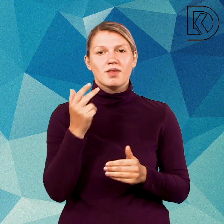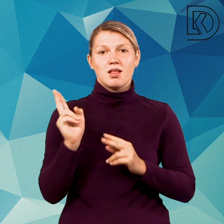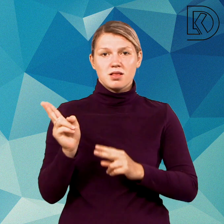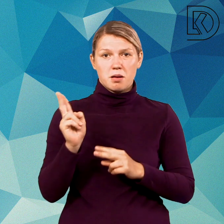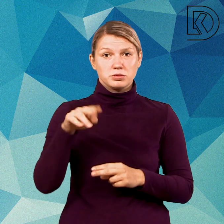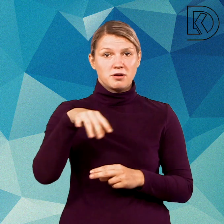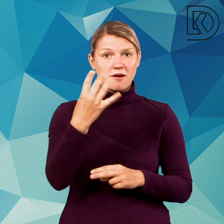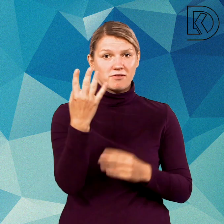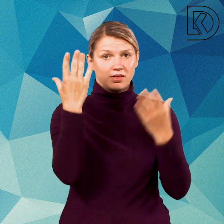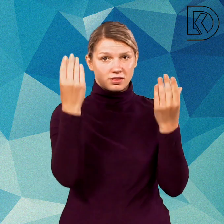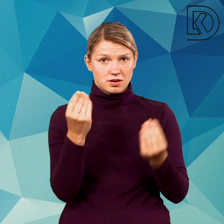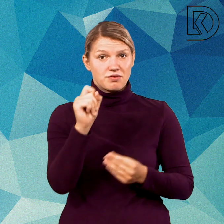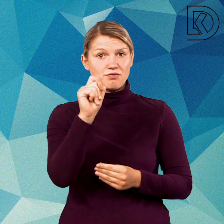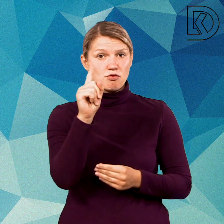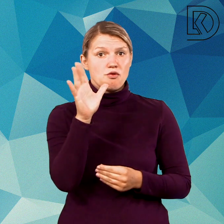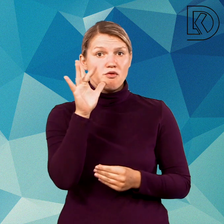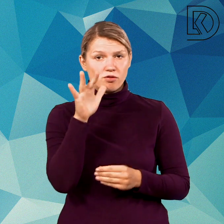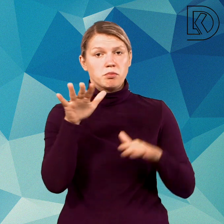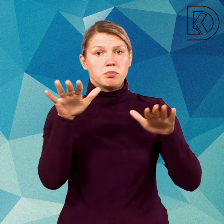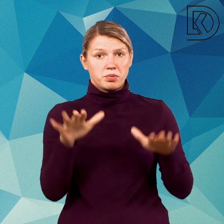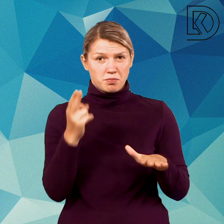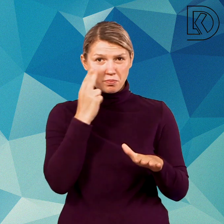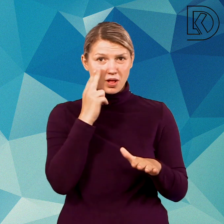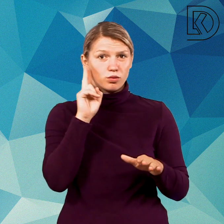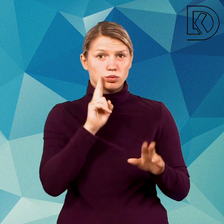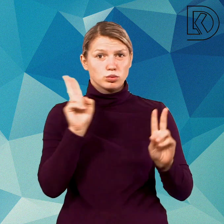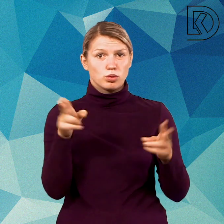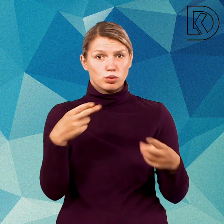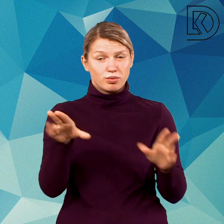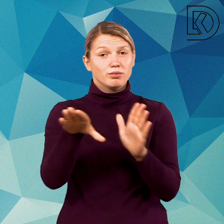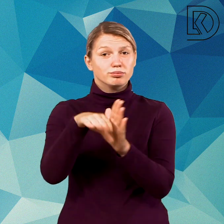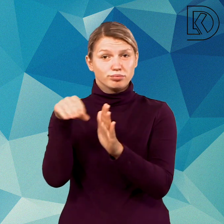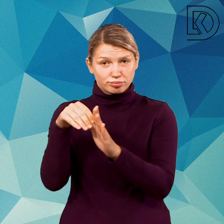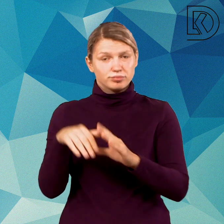Lapkričio 4 dieną 11 val. rinkimai vyks Panevėžio kurčiųjų reabilitacijos centre.